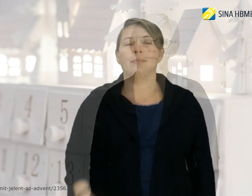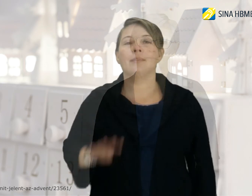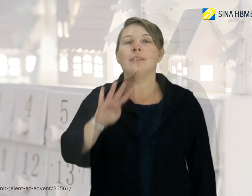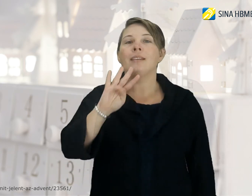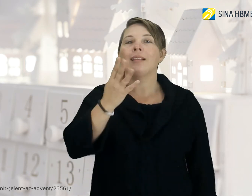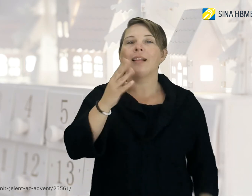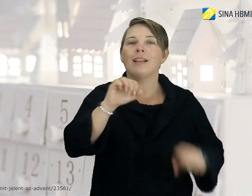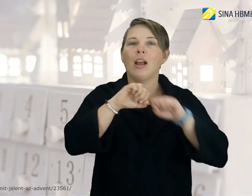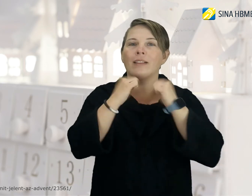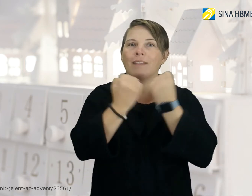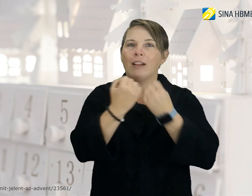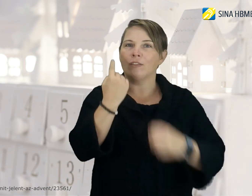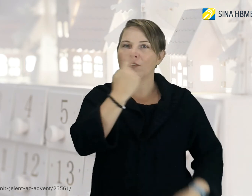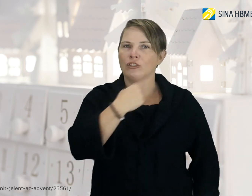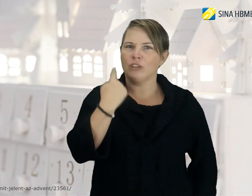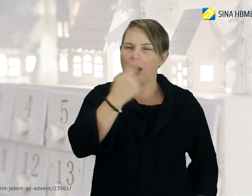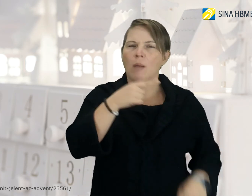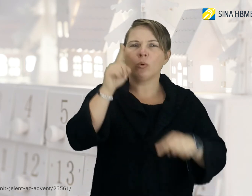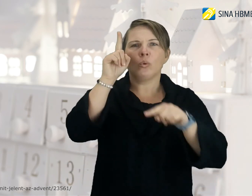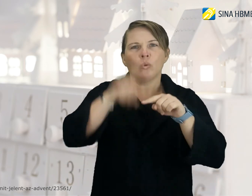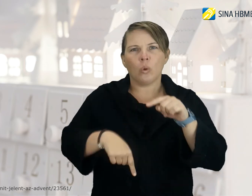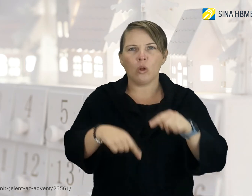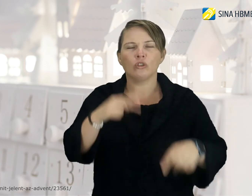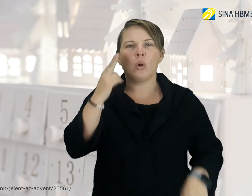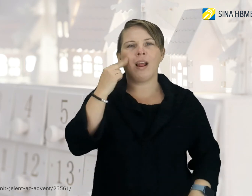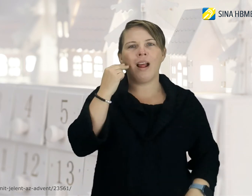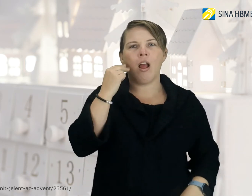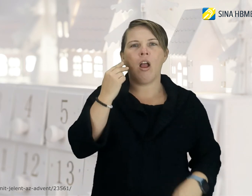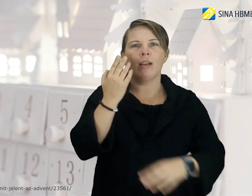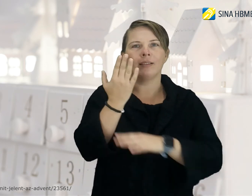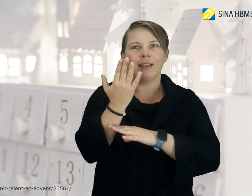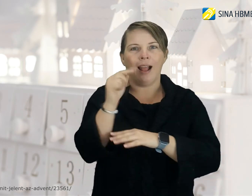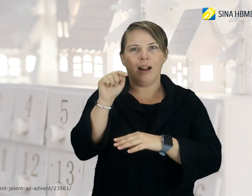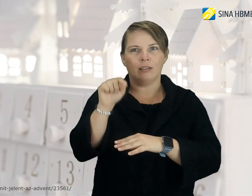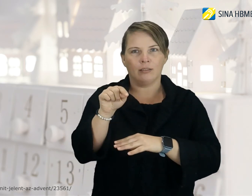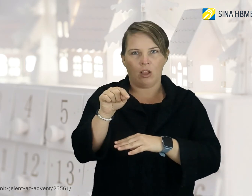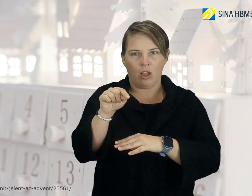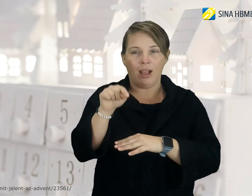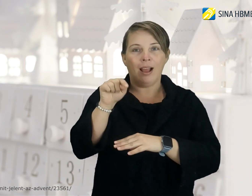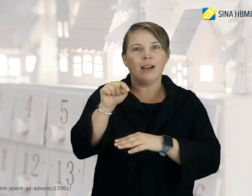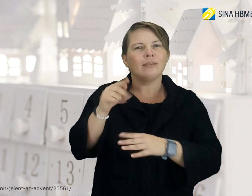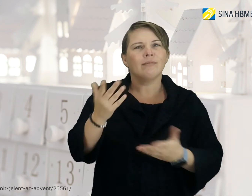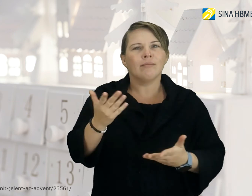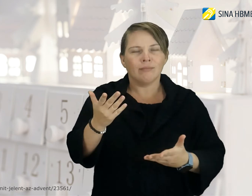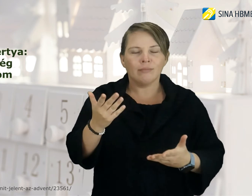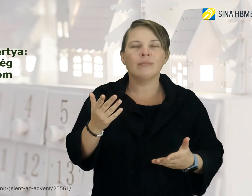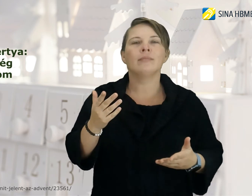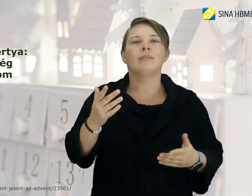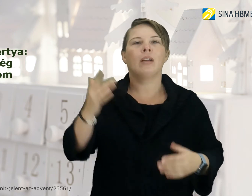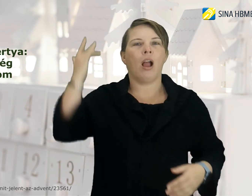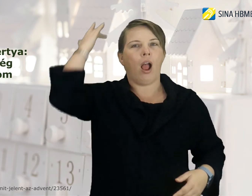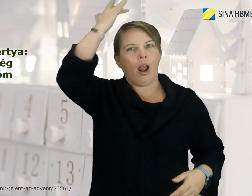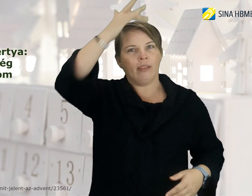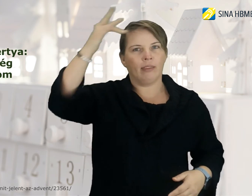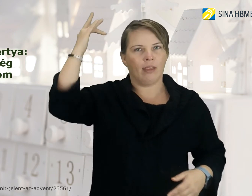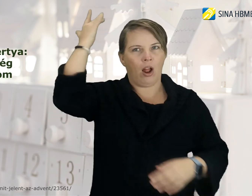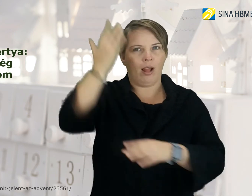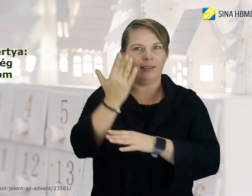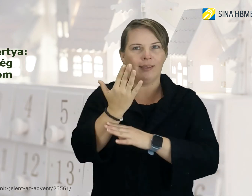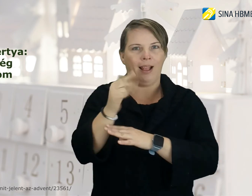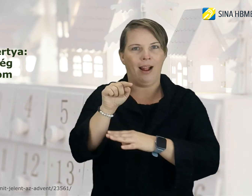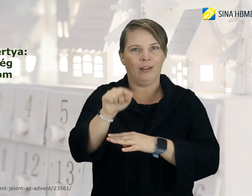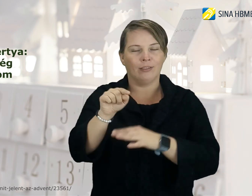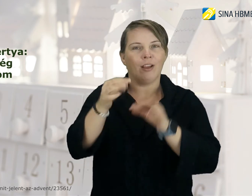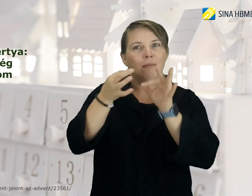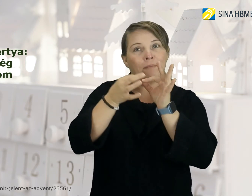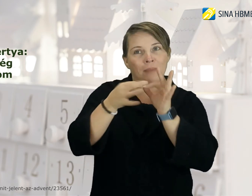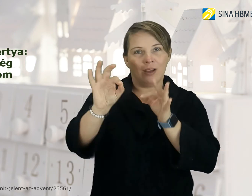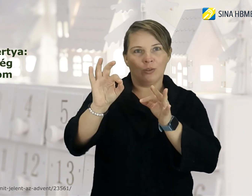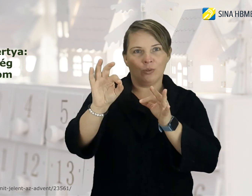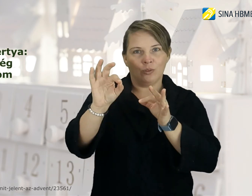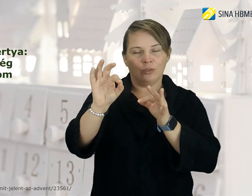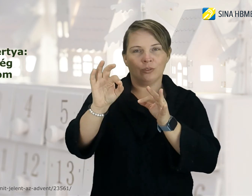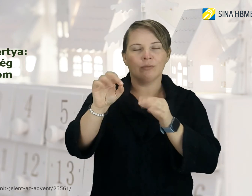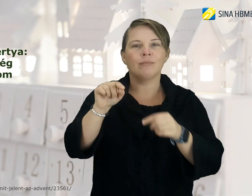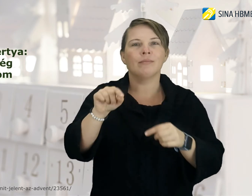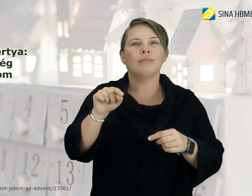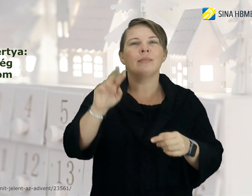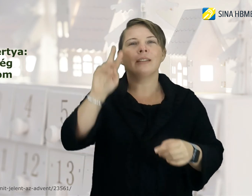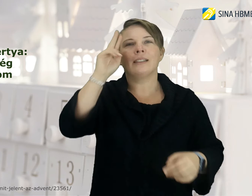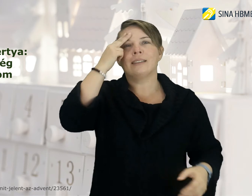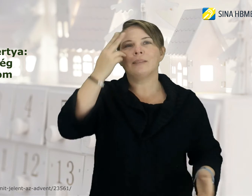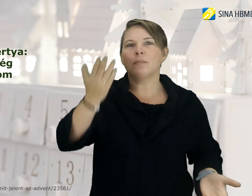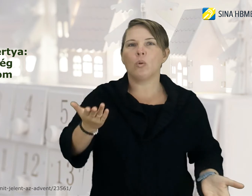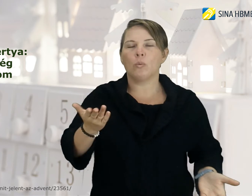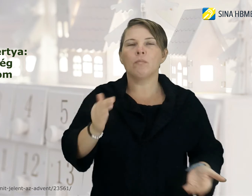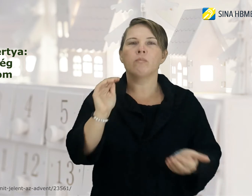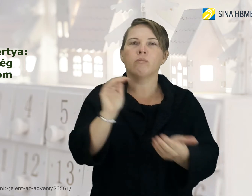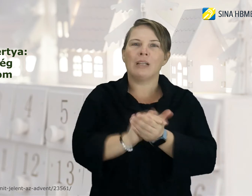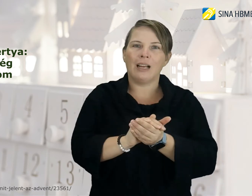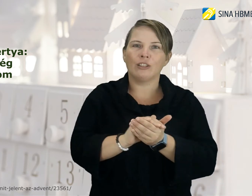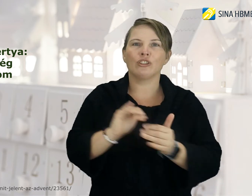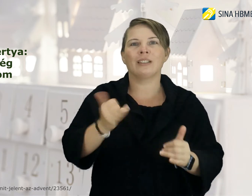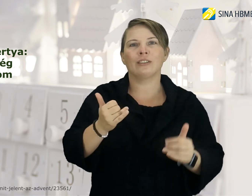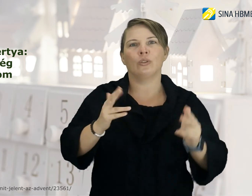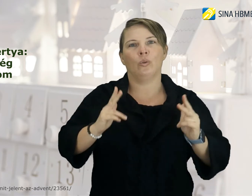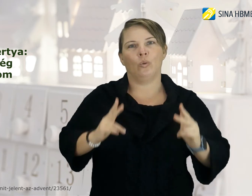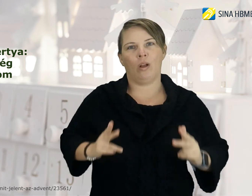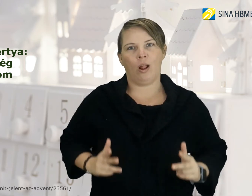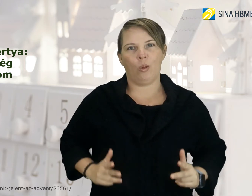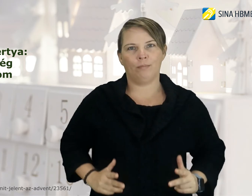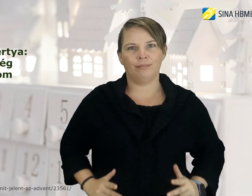A negyedik adventi vasárnapon az utolsó lila gyertyát, az ún. angyali gyertyát gyújtják meg, mely a békesség és nyugalom szimbóluma.